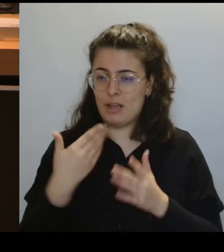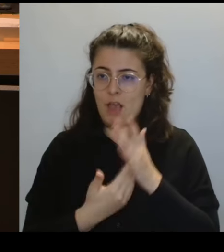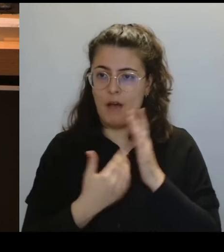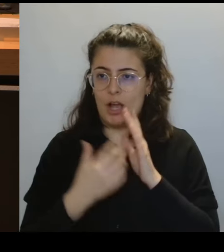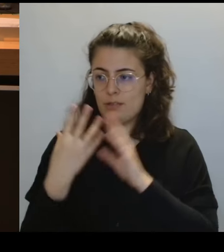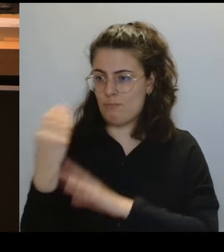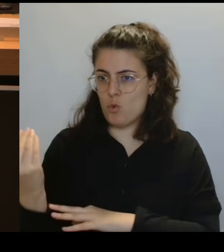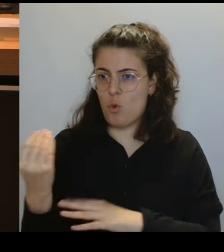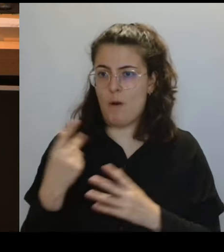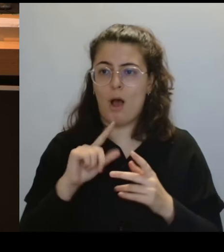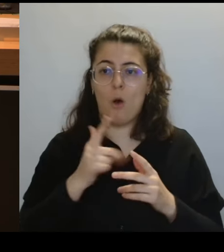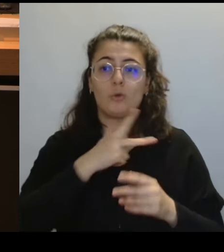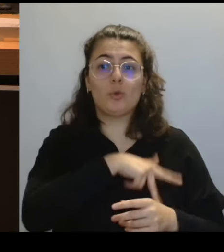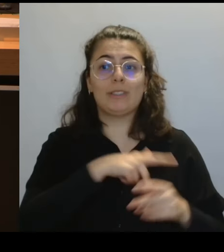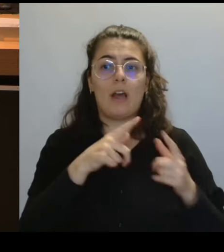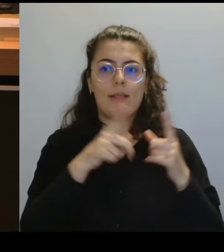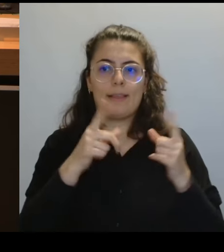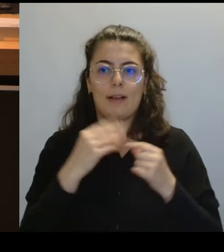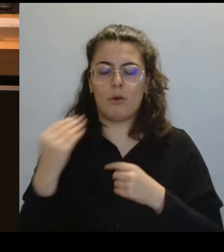öffentlichen Nahverkehrs beantragt können.